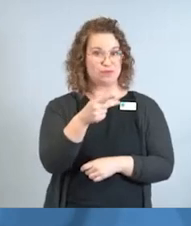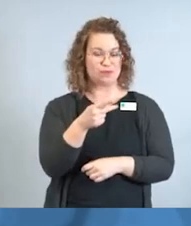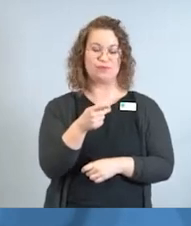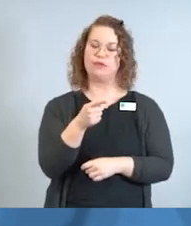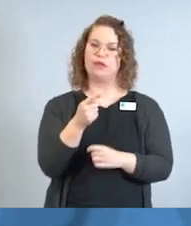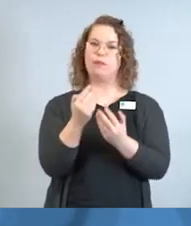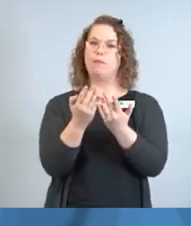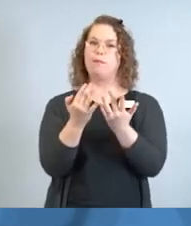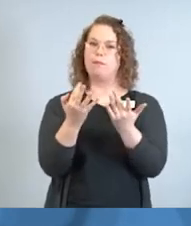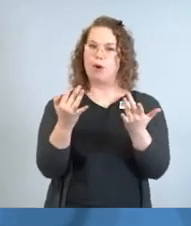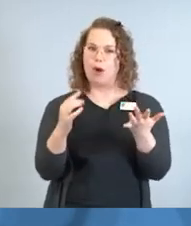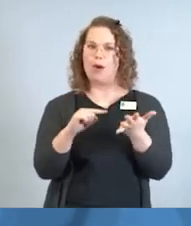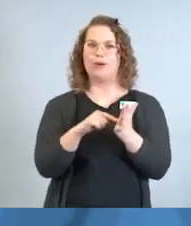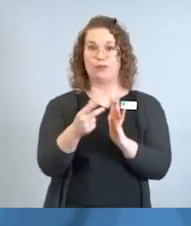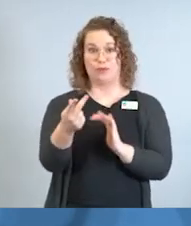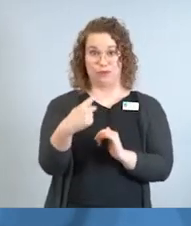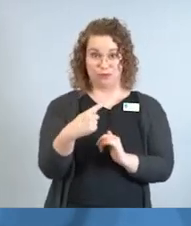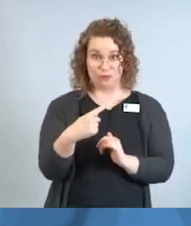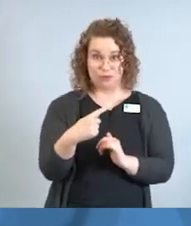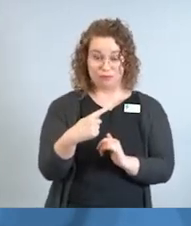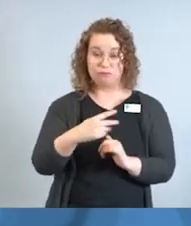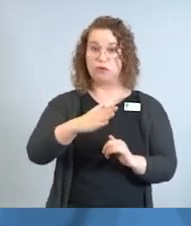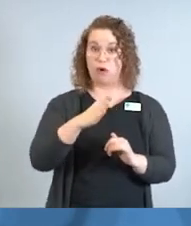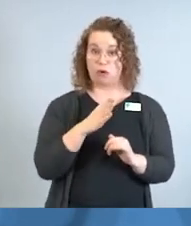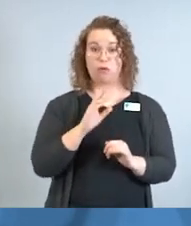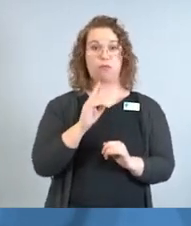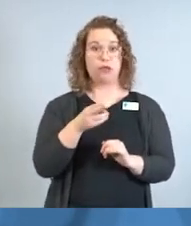onko oikeus saada rokote muualla kuin omassa kotikunnassa?